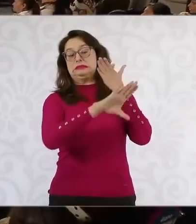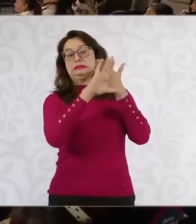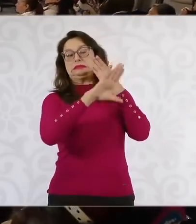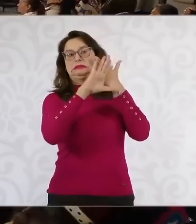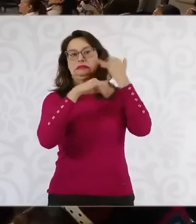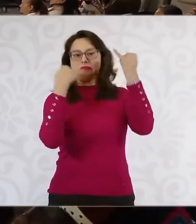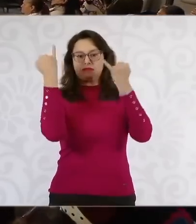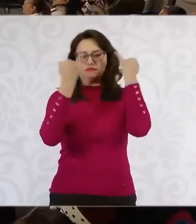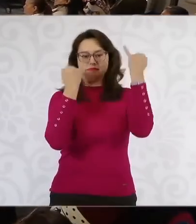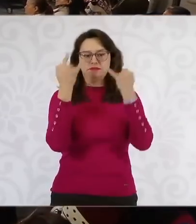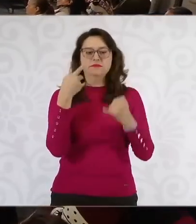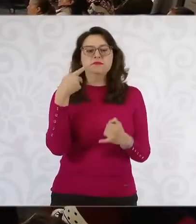pren el